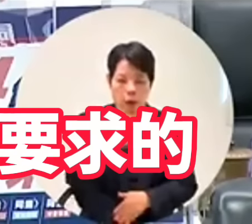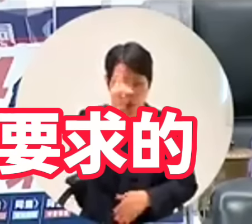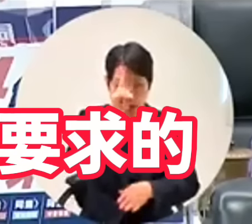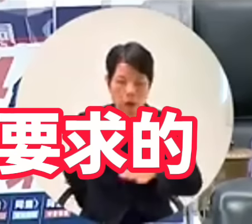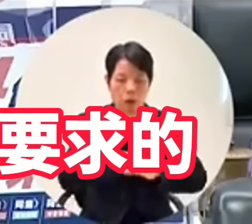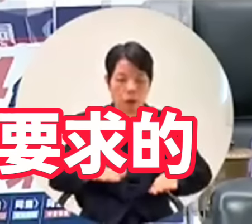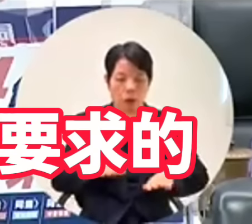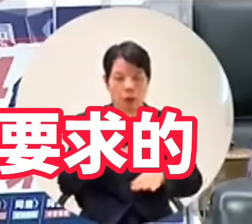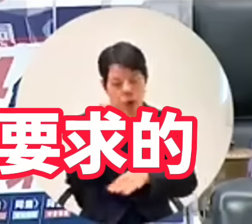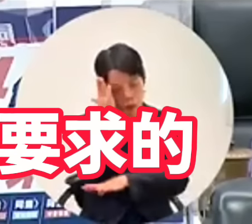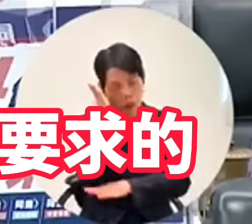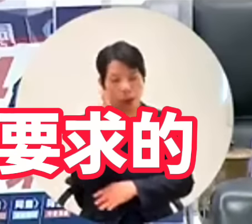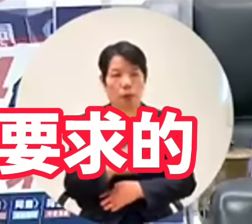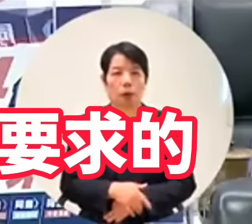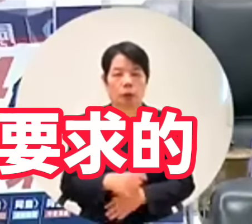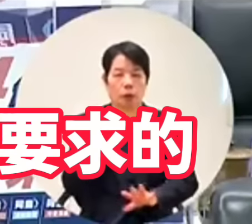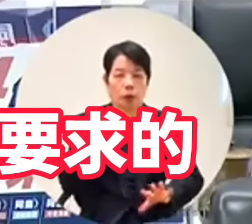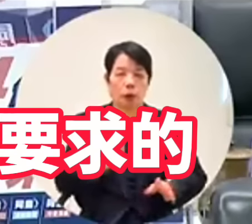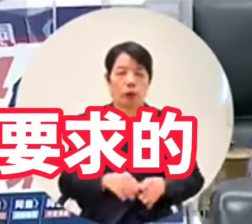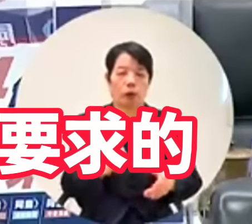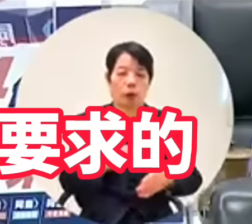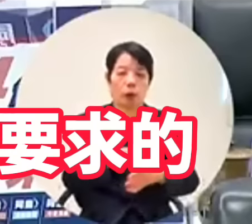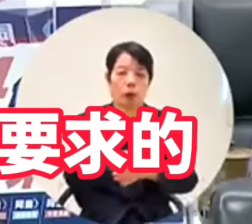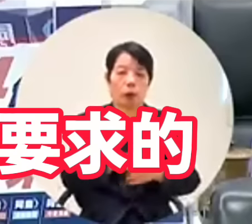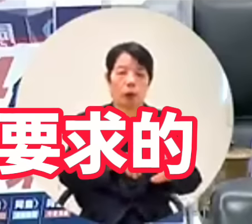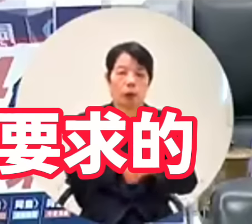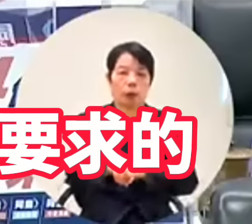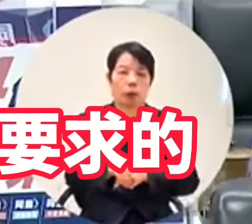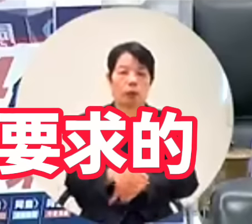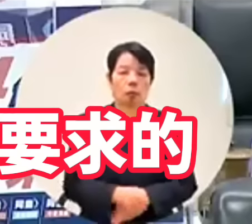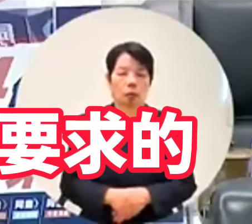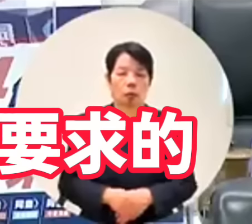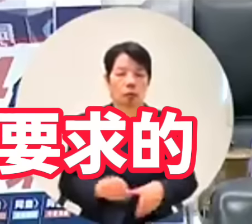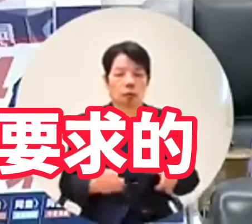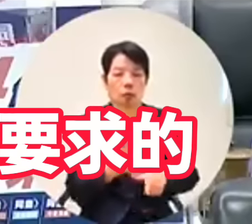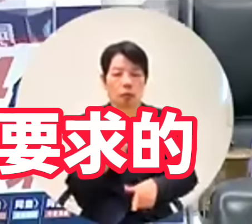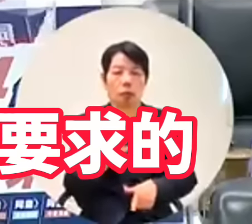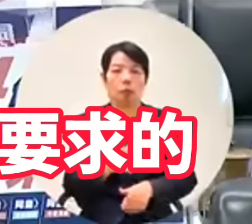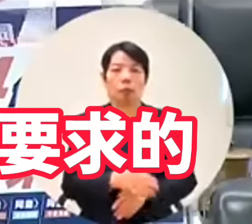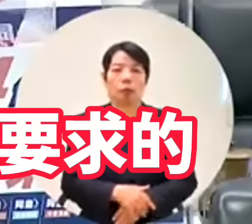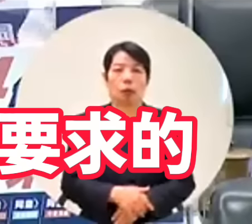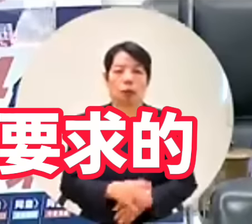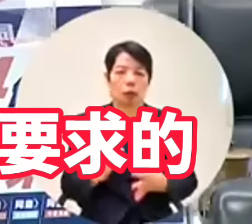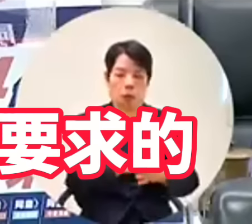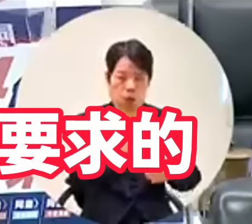直接發文公開為他要求的